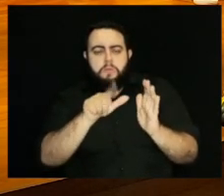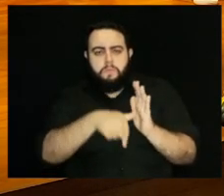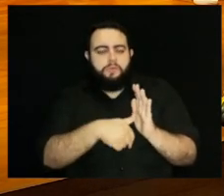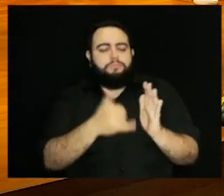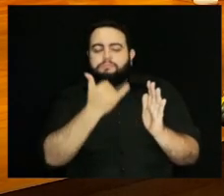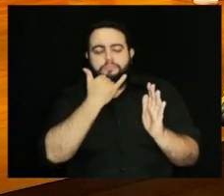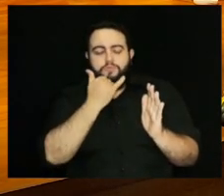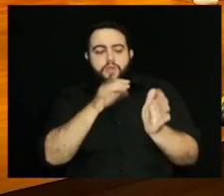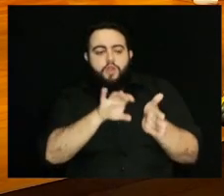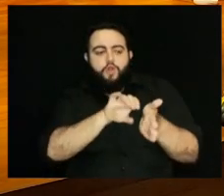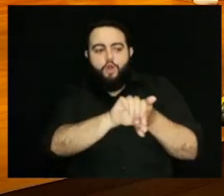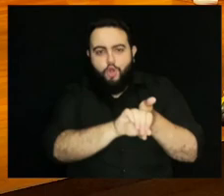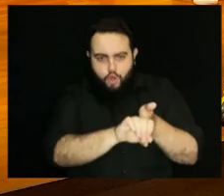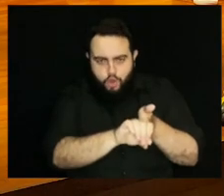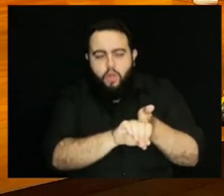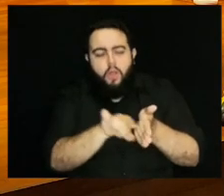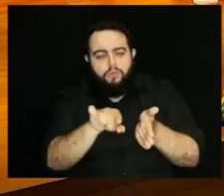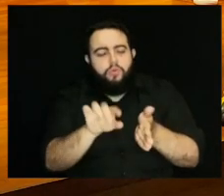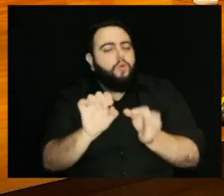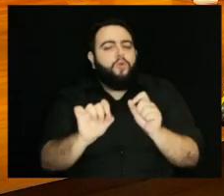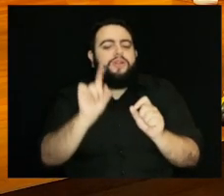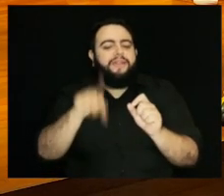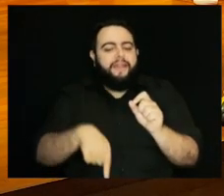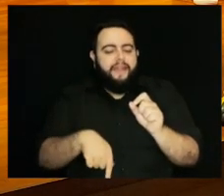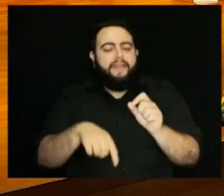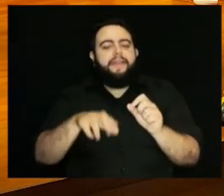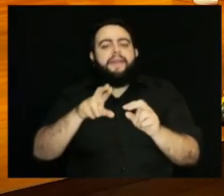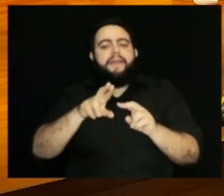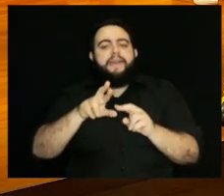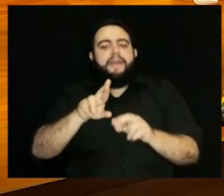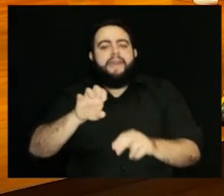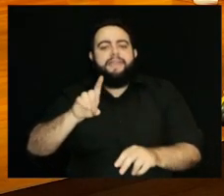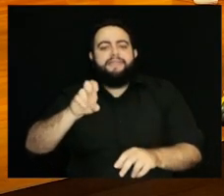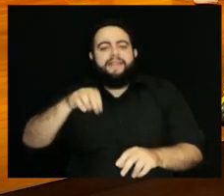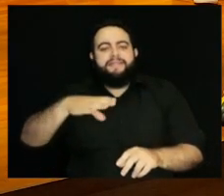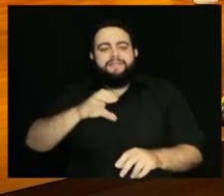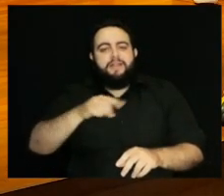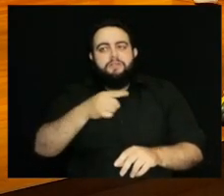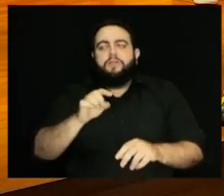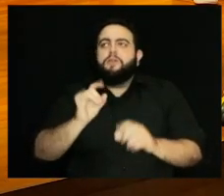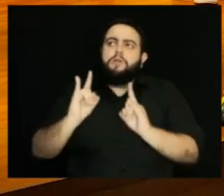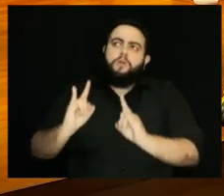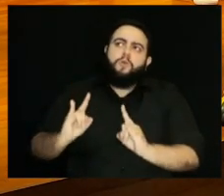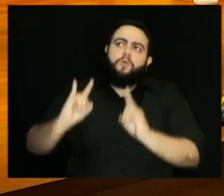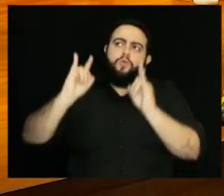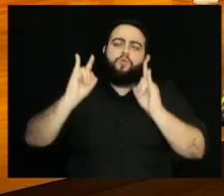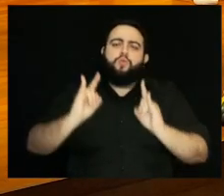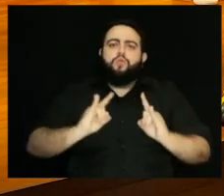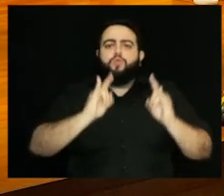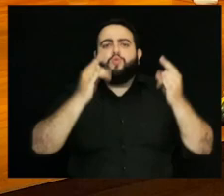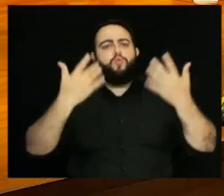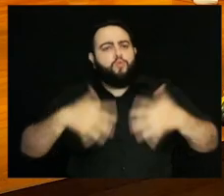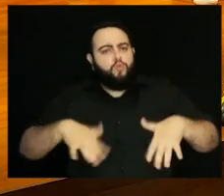fotos do que era a Redenção é incrível assim. Os prédios, veio delegações do mundo inteiro